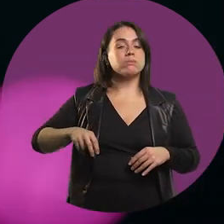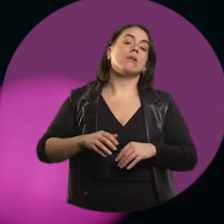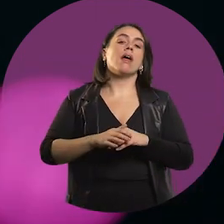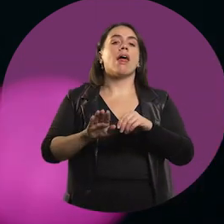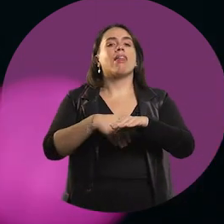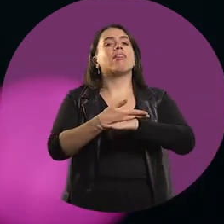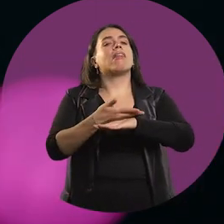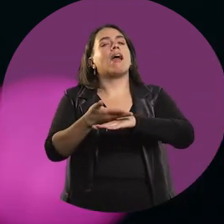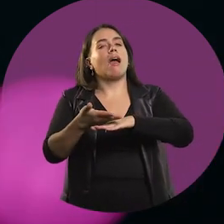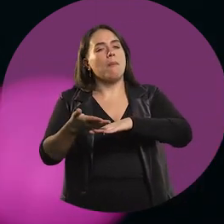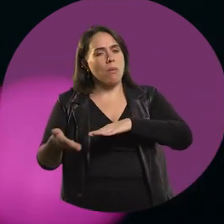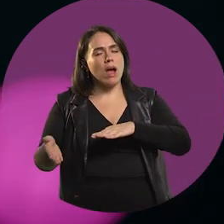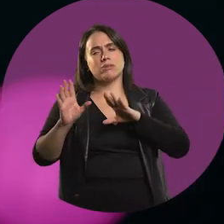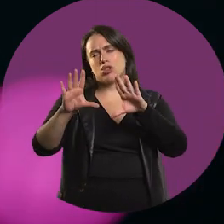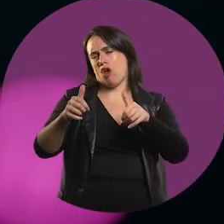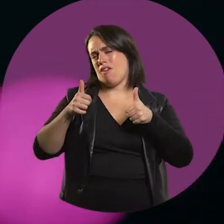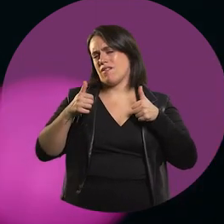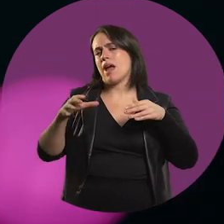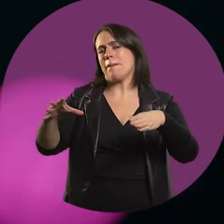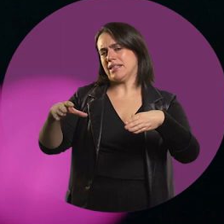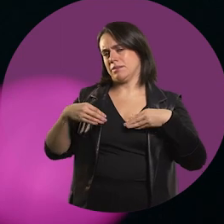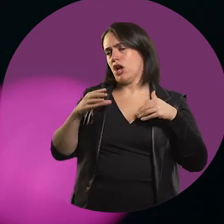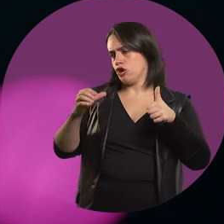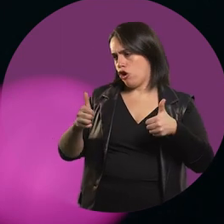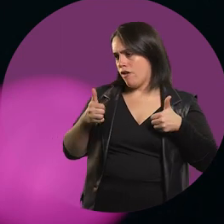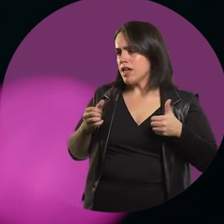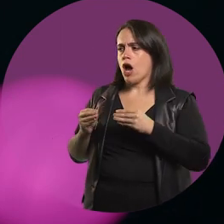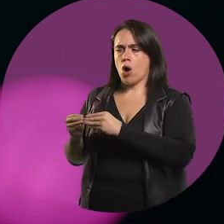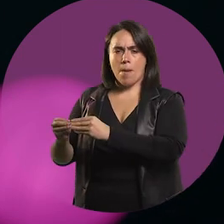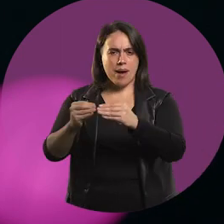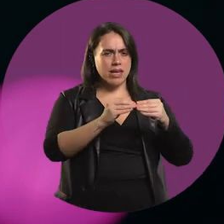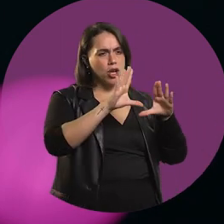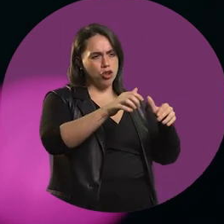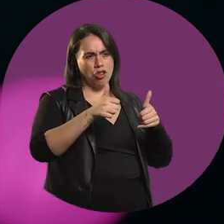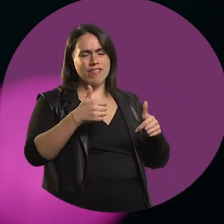después fui recibida lo más bien. En realidad, por suerte no tuve ningún problema.